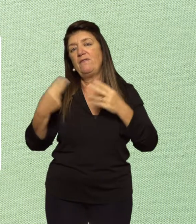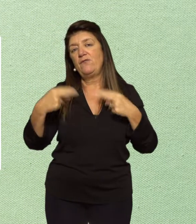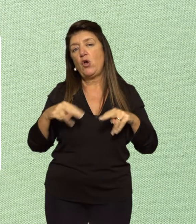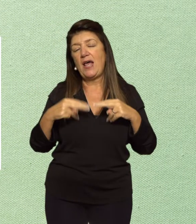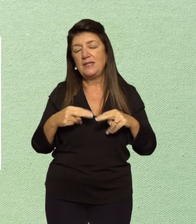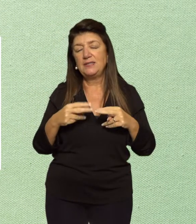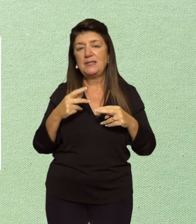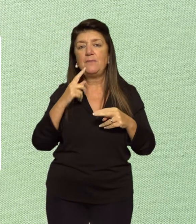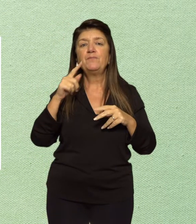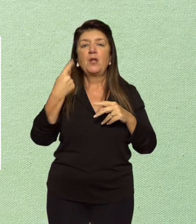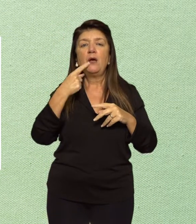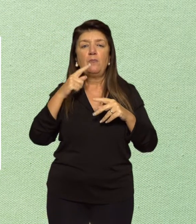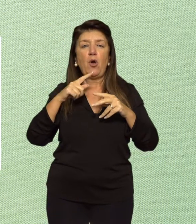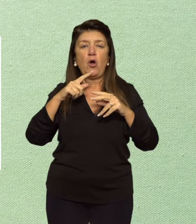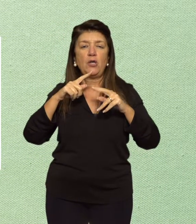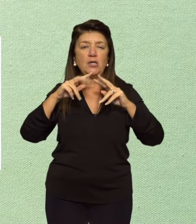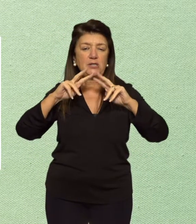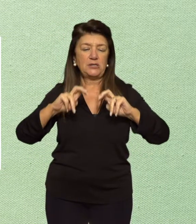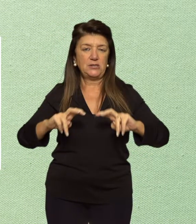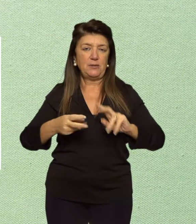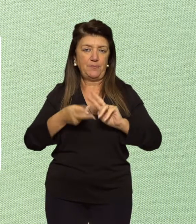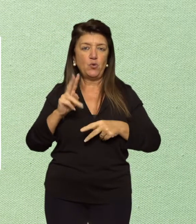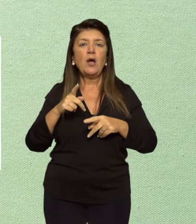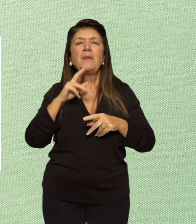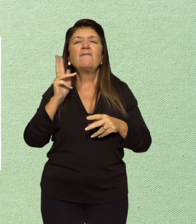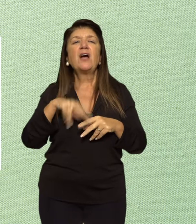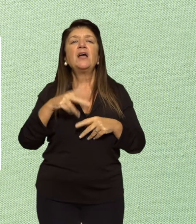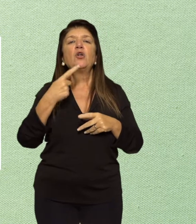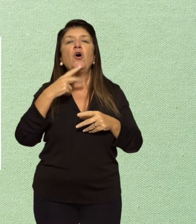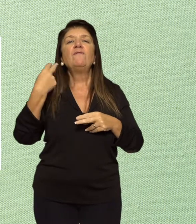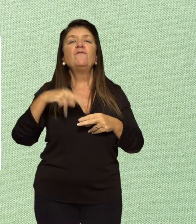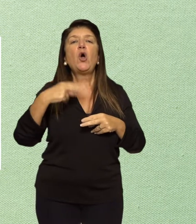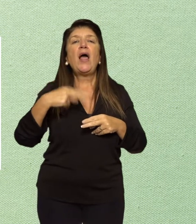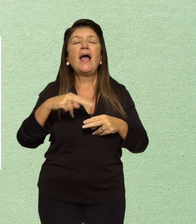magari poi approfondiamo, perché la violenza è qualcosa che accade inizialmente non è qualcosa